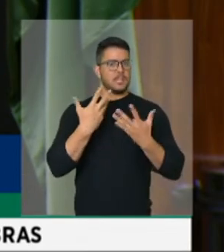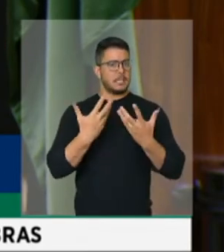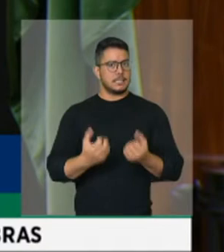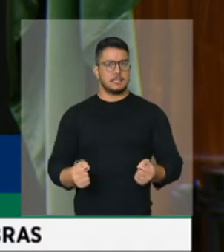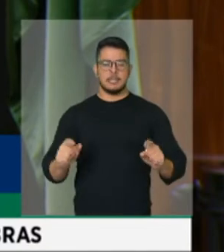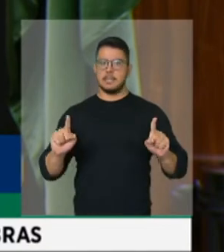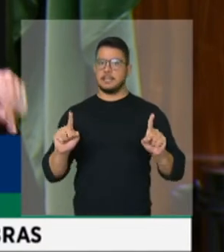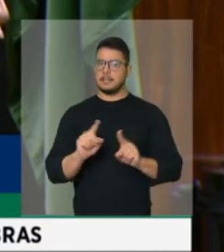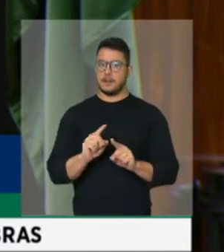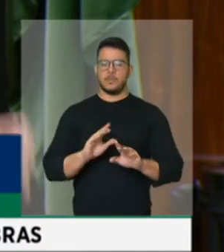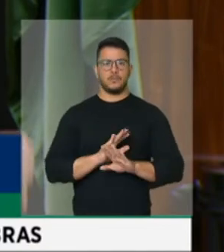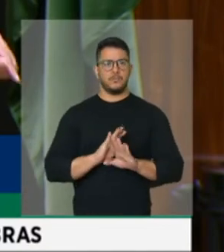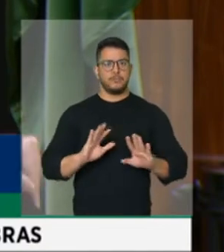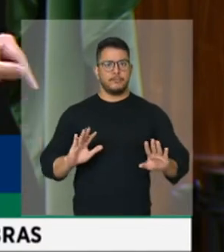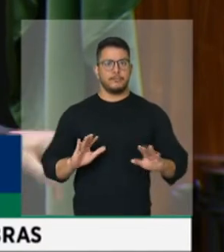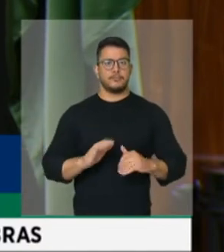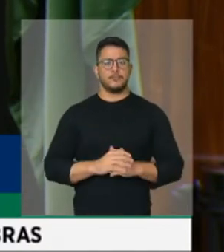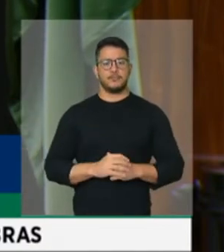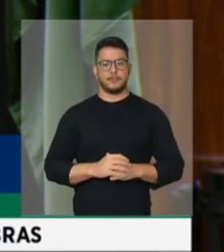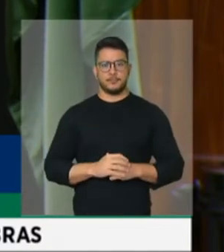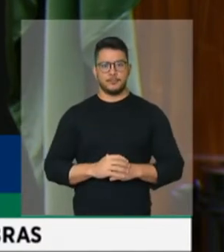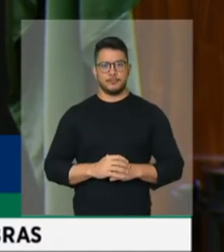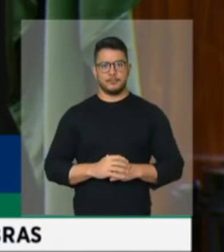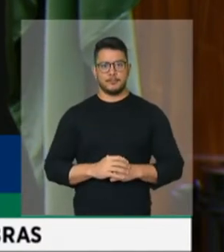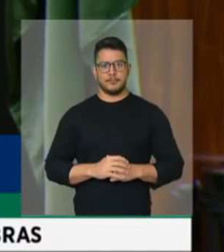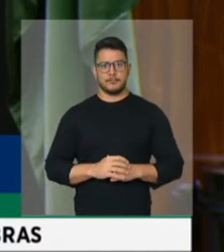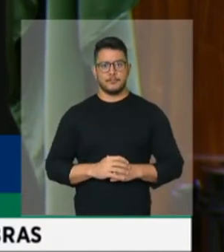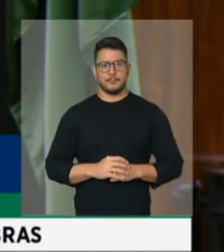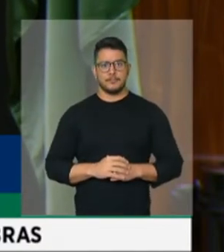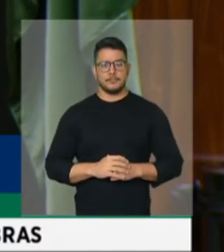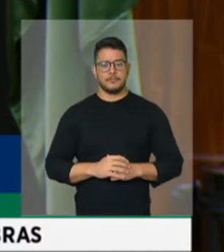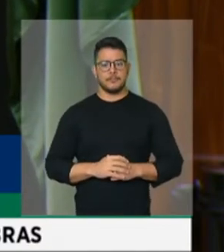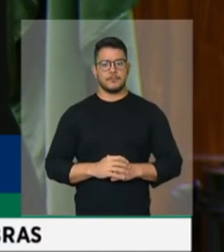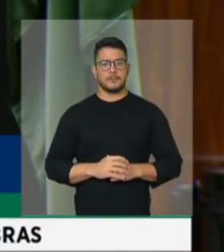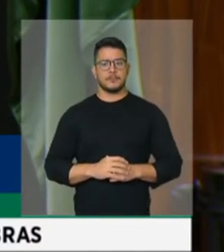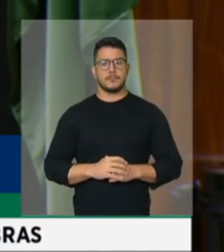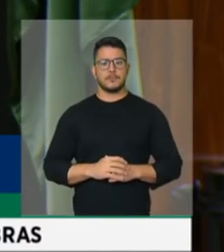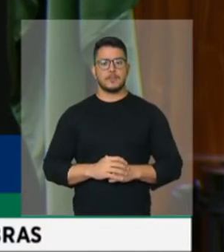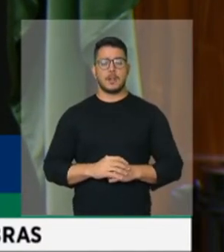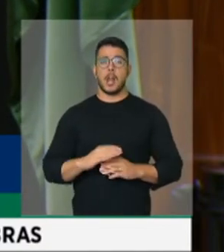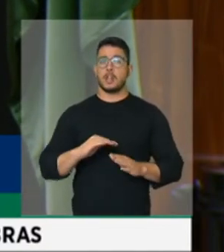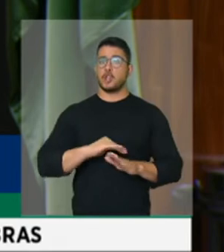ISSO. NÓS NÃO VAMOS ACEITAR COMO FATO CONSUMADO ESSE TIPO DE OPERAÇÃO. TODOS OS VEÍCULOS DE COMUNICAÇÃO